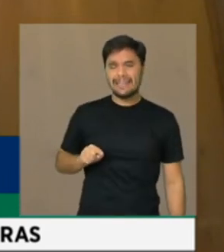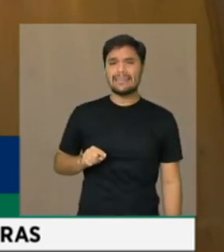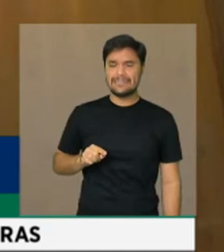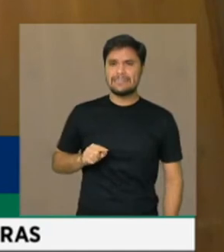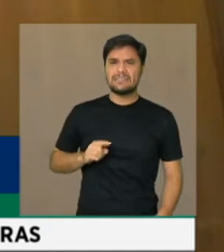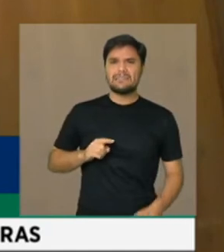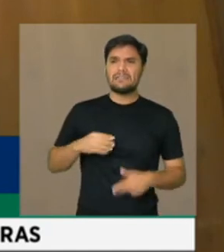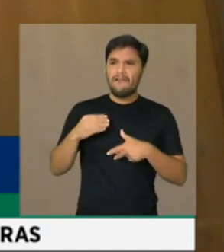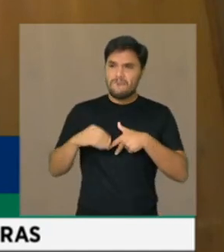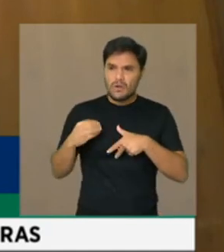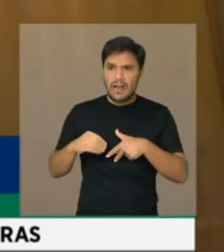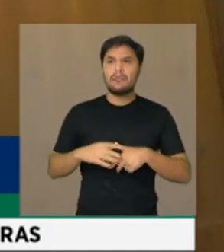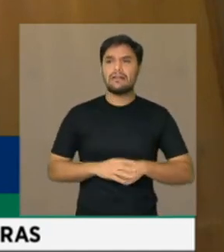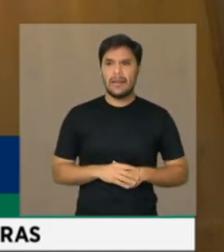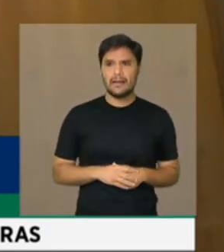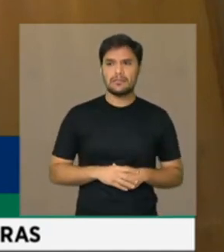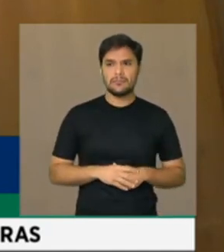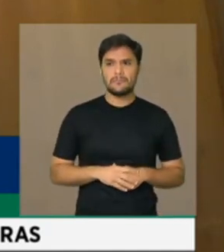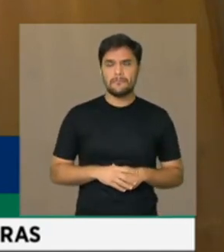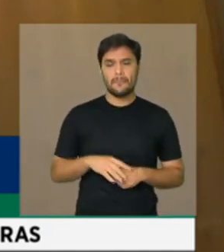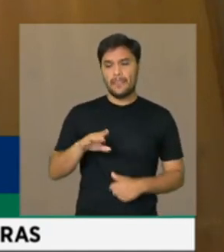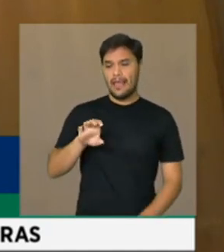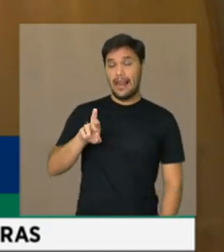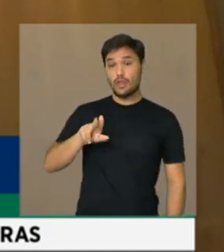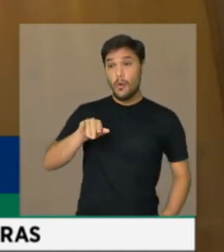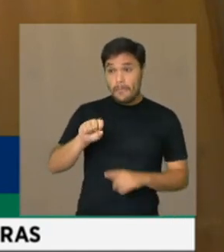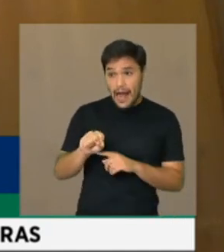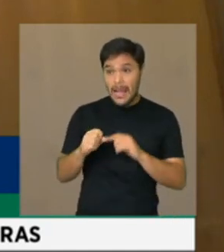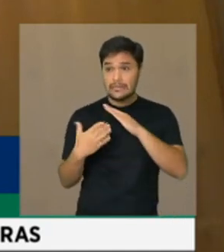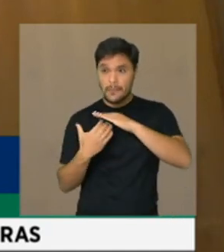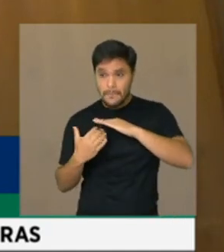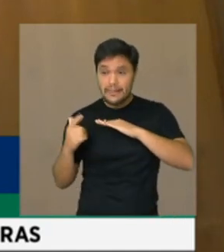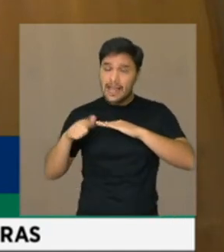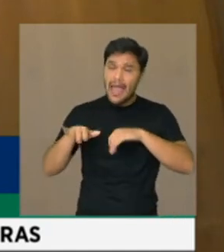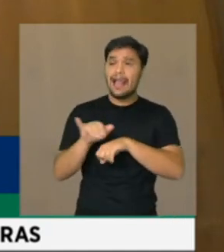EU VOLTO A AFIRMAR QUE ESSE TEXTO, ELE TRAZ SÉRIOS